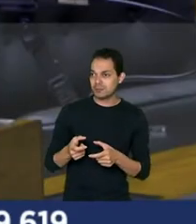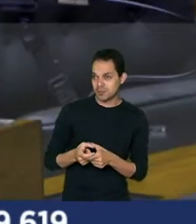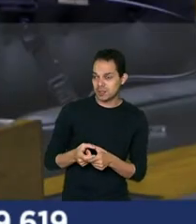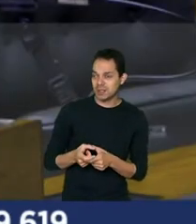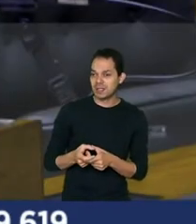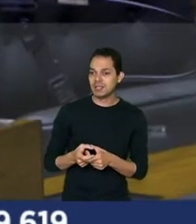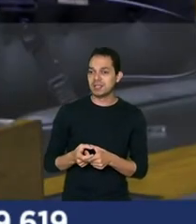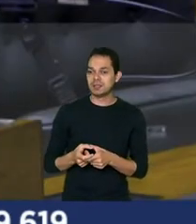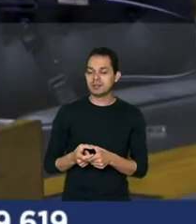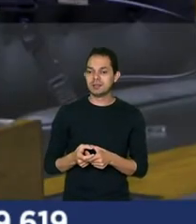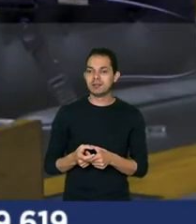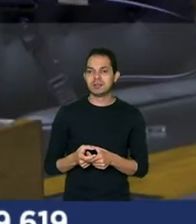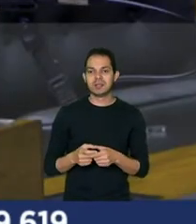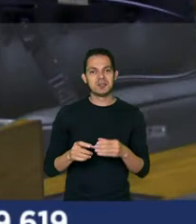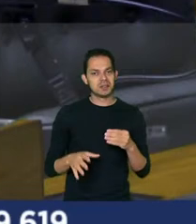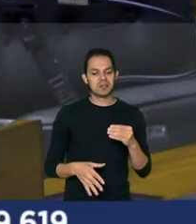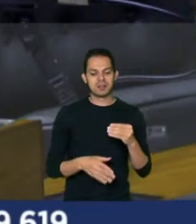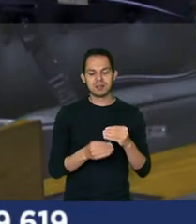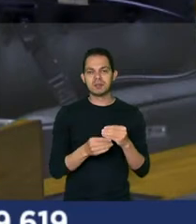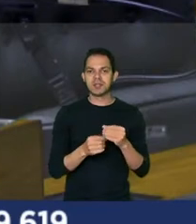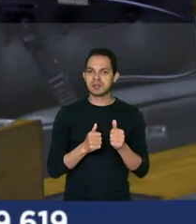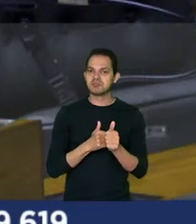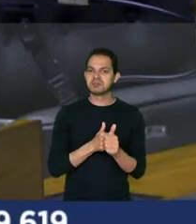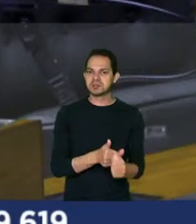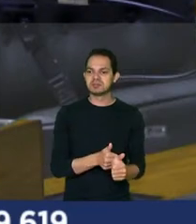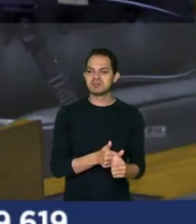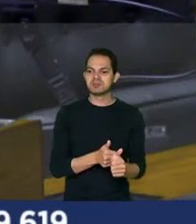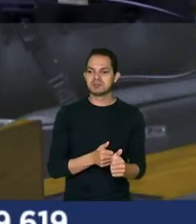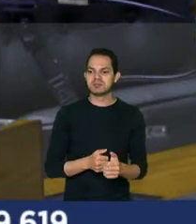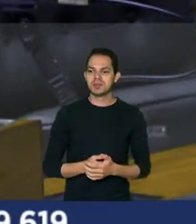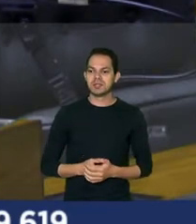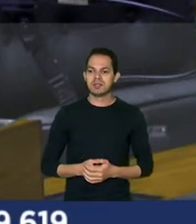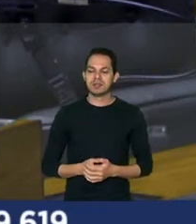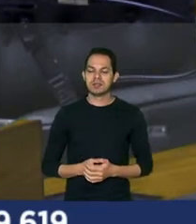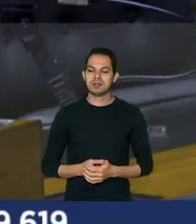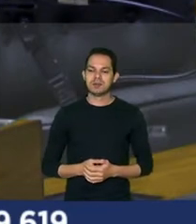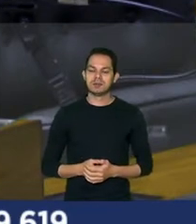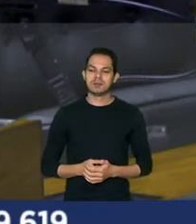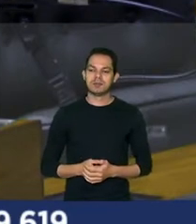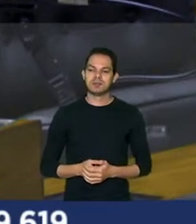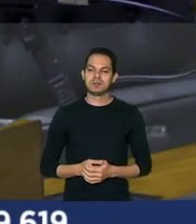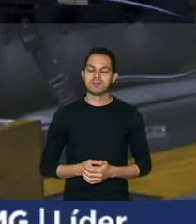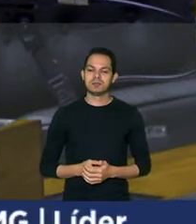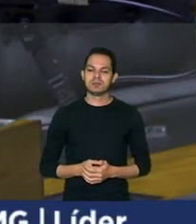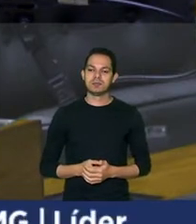REDE? COMO ORIENTA A MAIORIA? JÁ ORIENTOU, PERDÃO. A MINORIA? [DEPUTADO]: SENHOR PRESIDENTE, A MINORIA